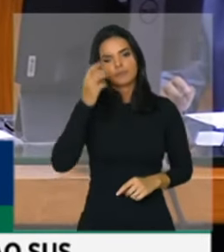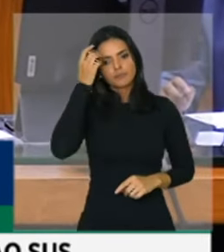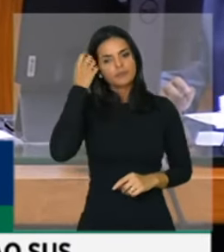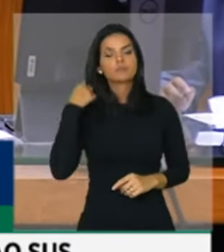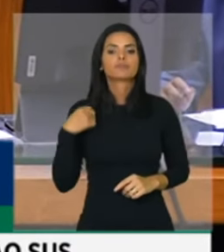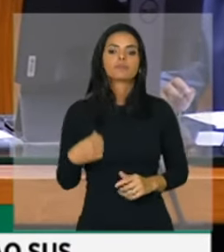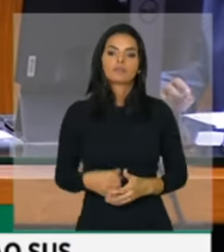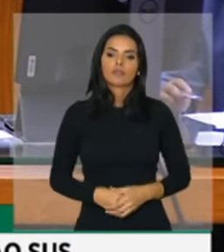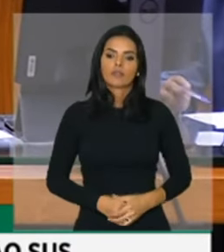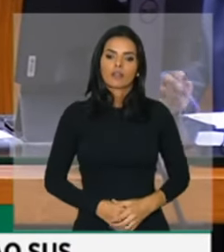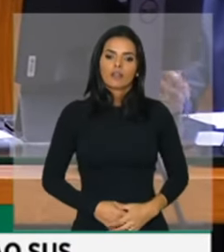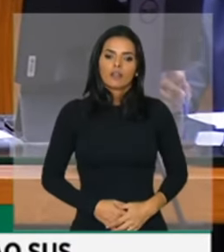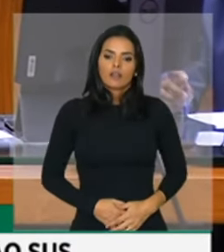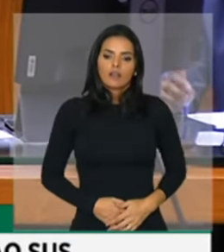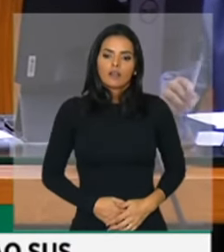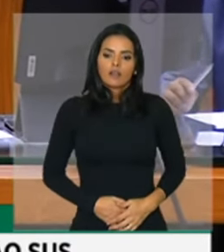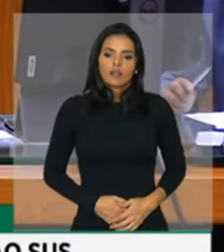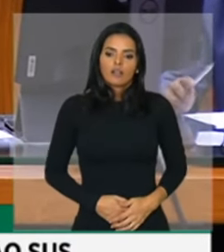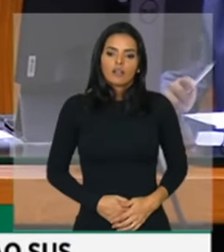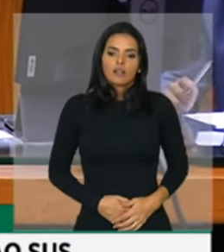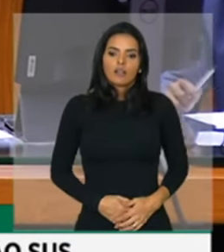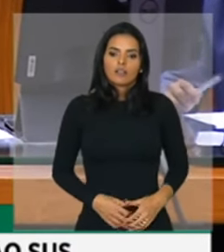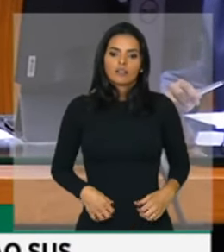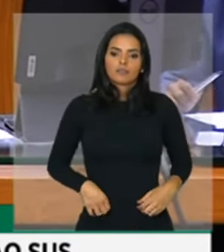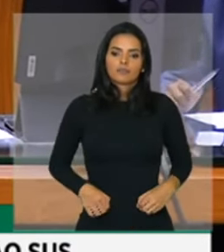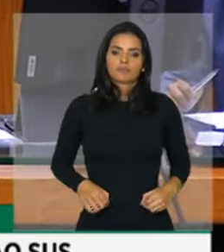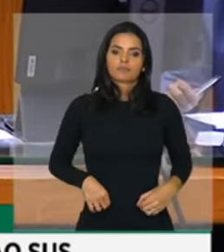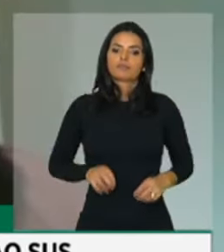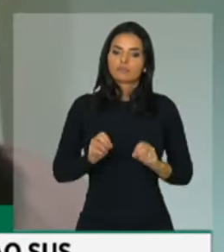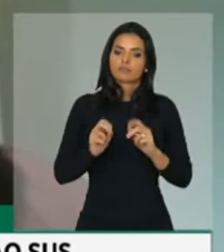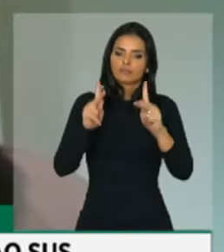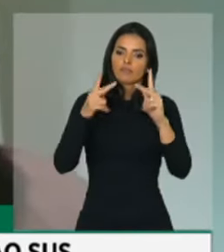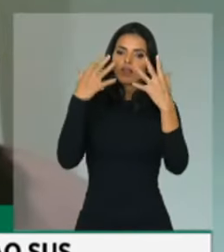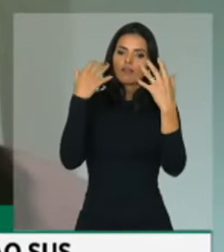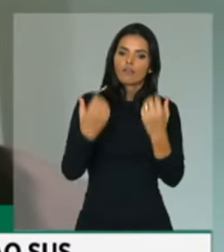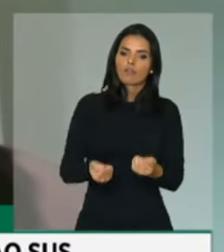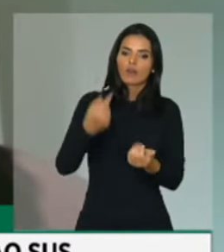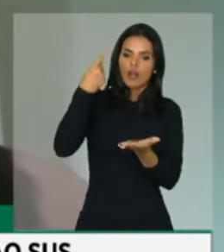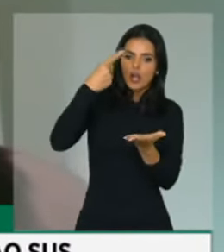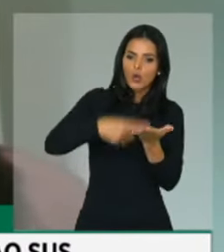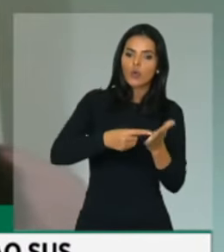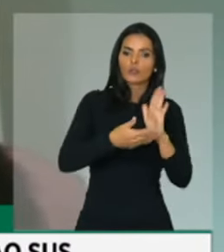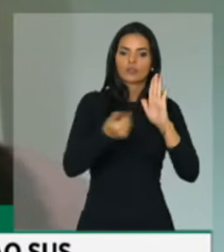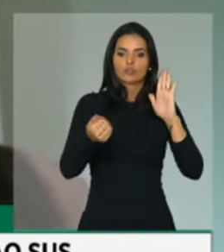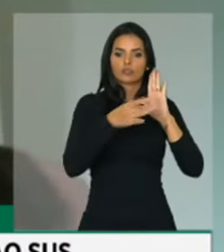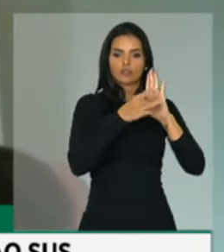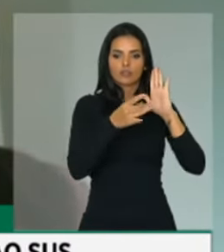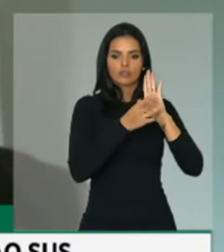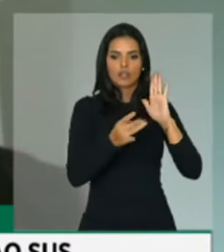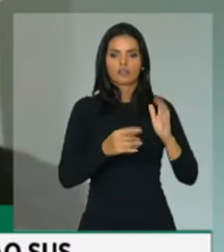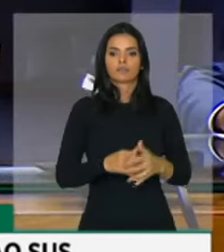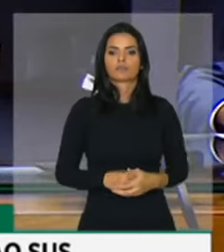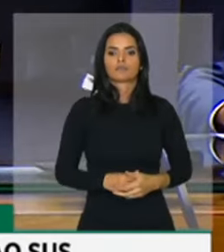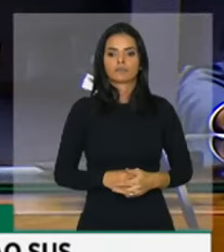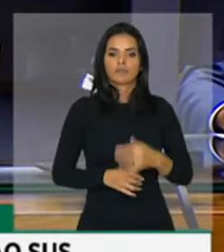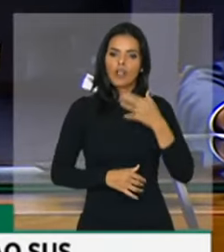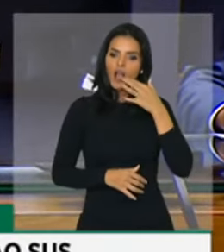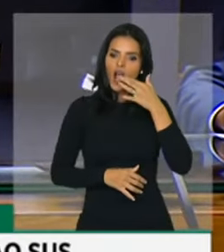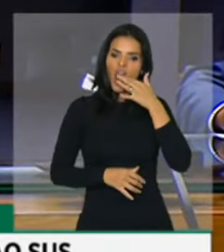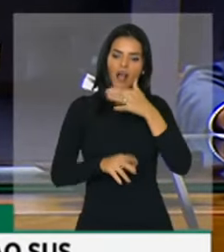FAVORÁVEL AO ACORDO, PRESIDENTE LIRA, E RETIRA O DESTAQUE DO PT. -- [PRESIDENTE]: PDT, DEPUTADO WOLNEY. -- [DEPUTADO]: